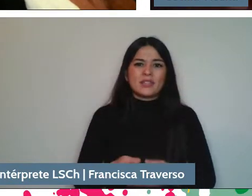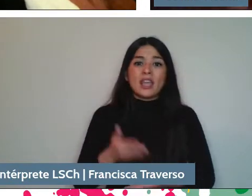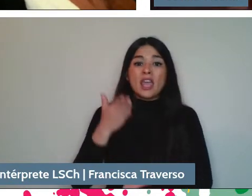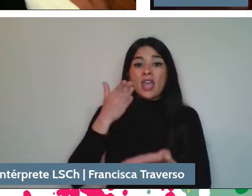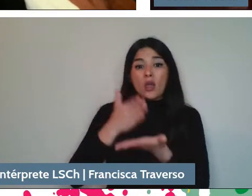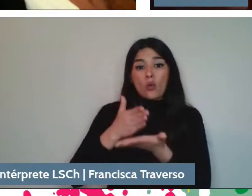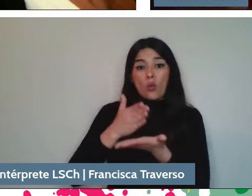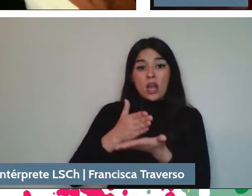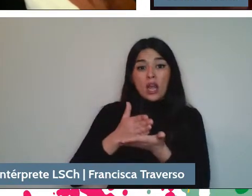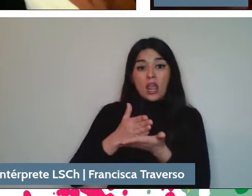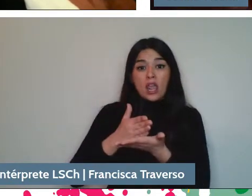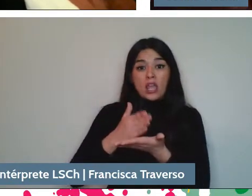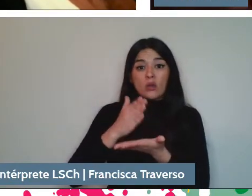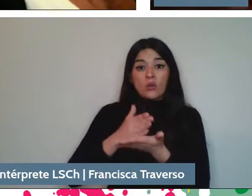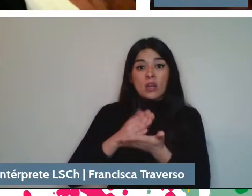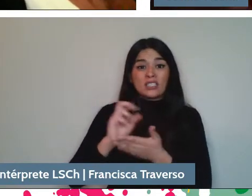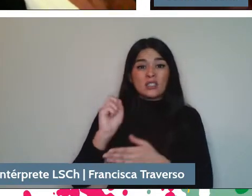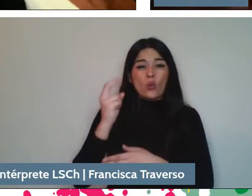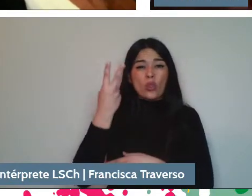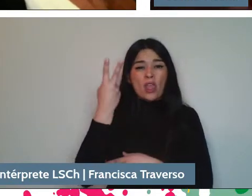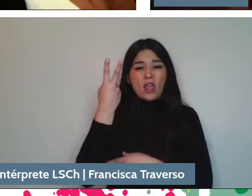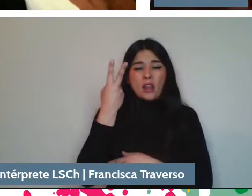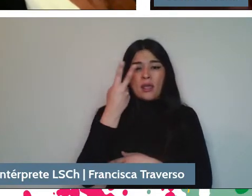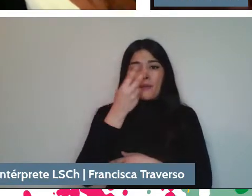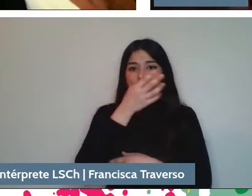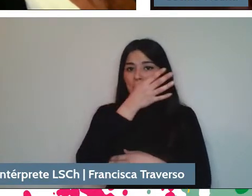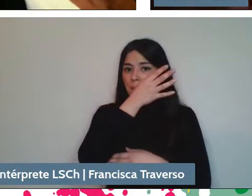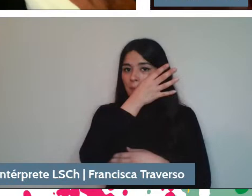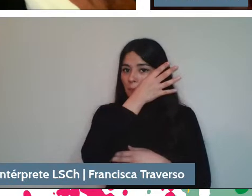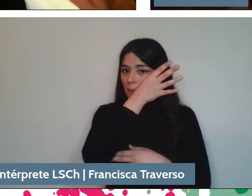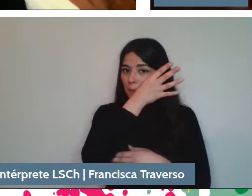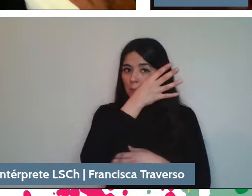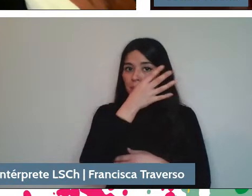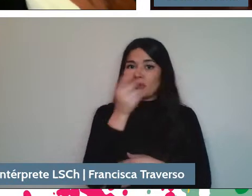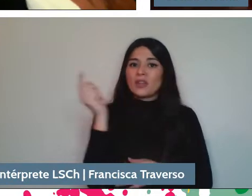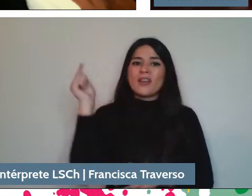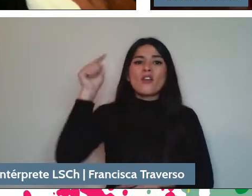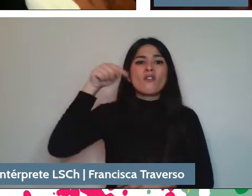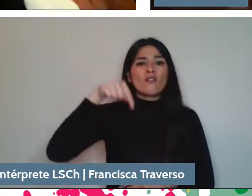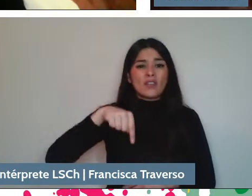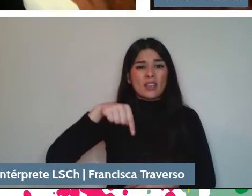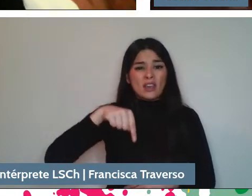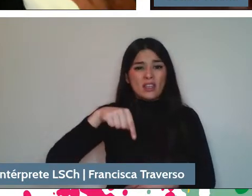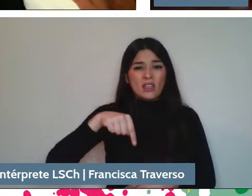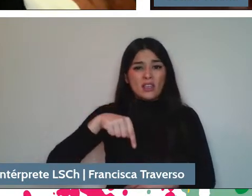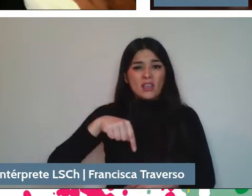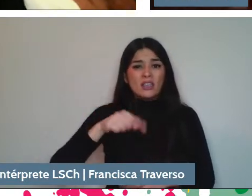Yo todavía estaba en la escuela secundaria. Entonces, vine acá y se suponía que me iba a quedar un año